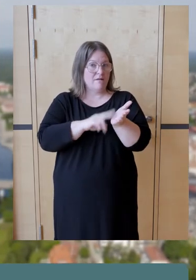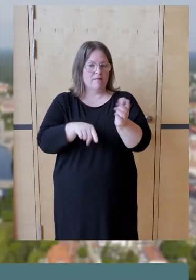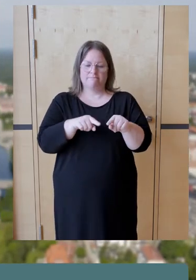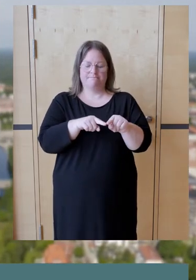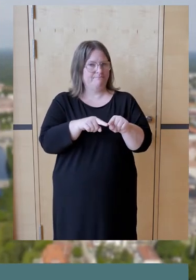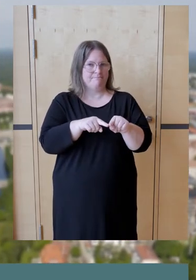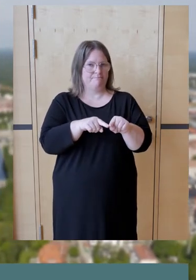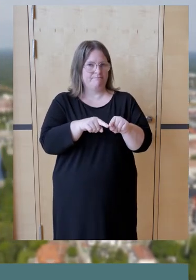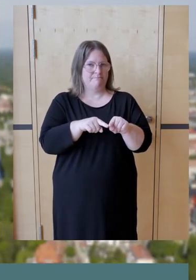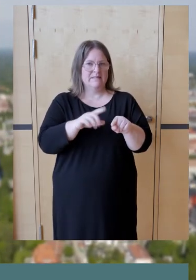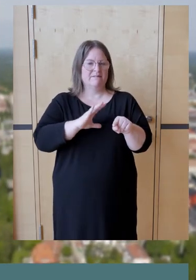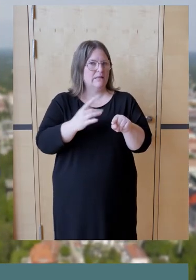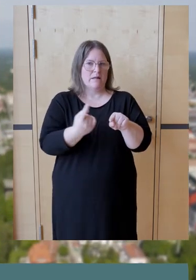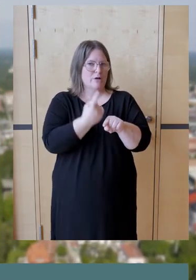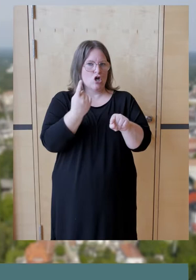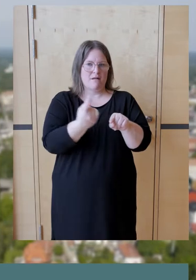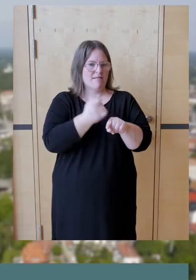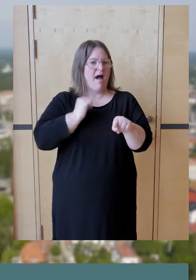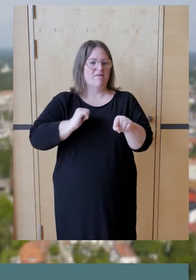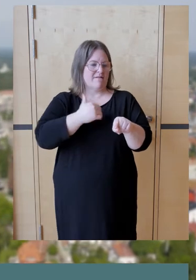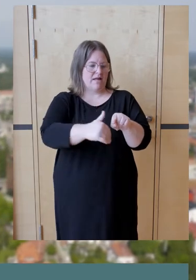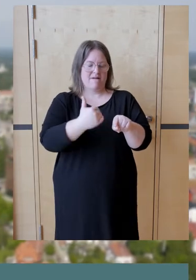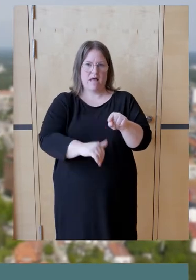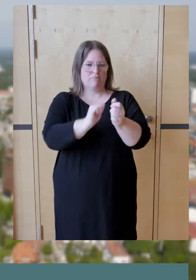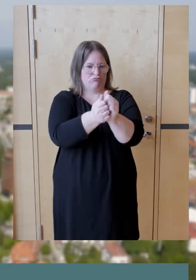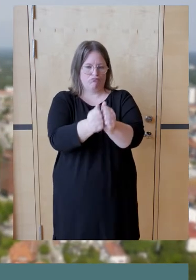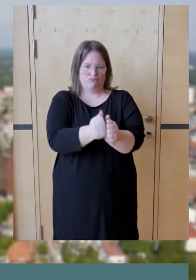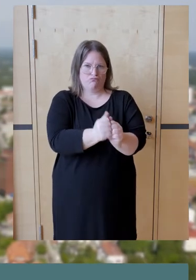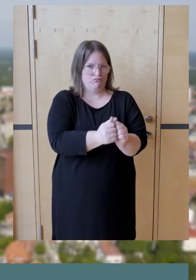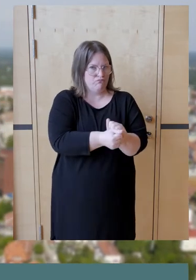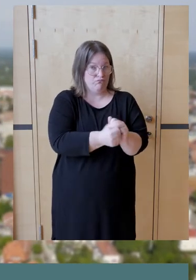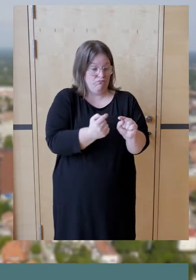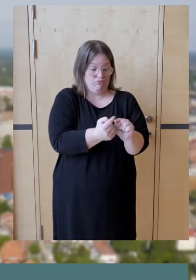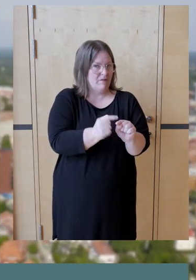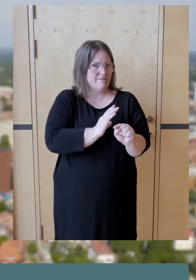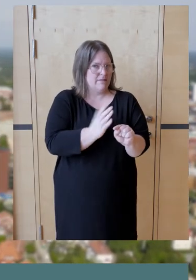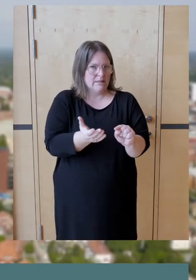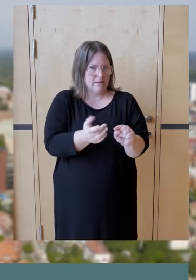Att genom byggnation och prioriteringar Ta till vara ytterligare inom kort tid Och det var servett Förlåt